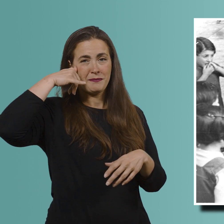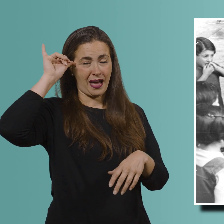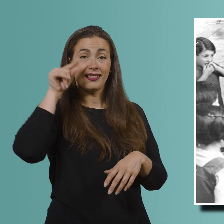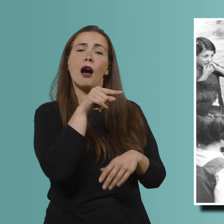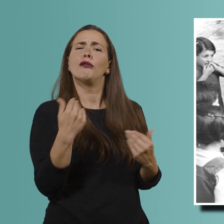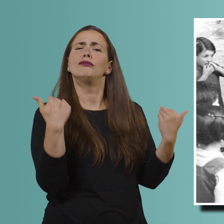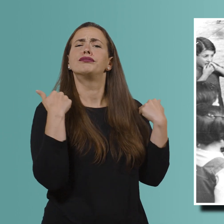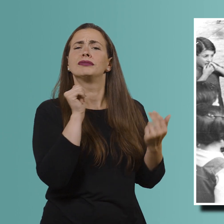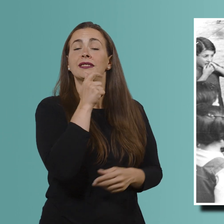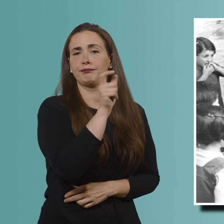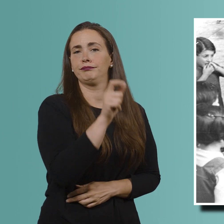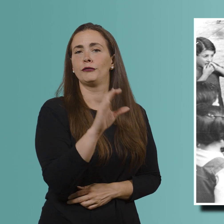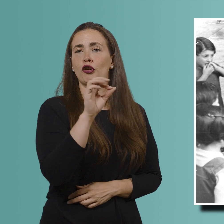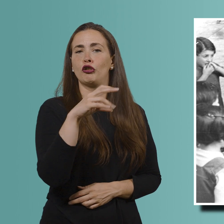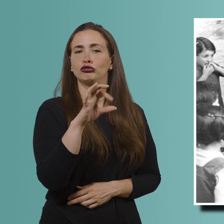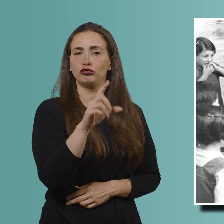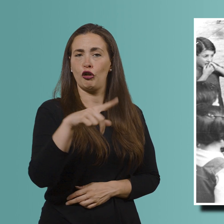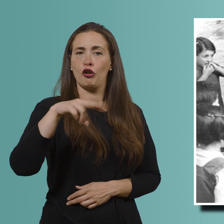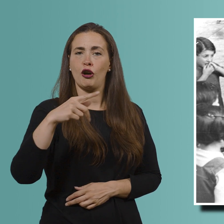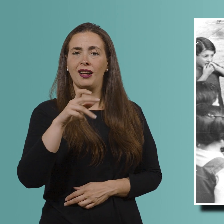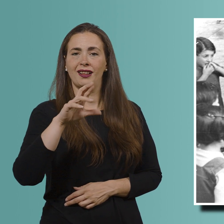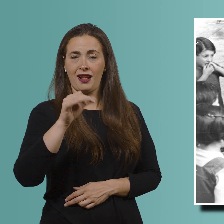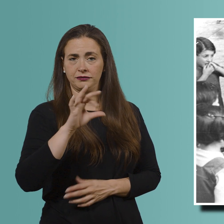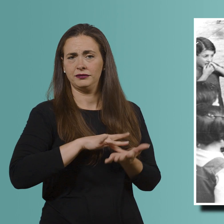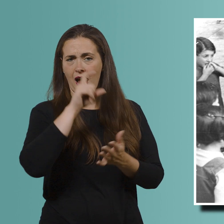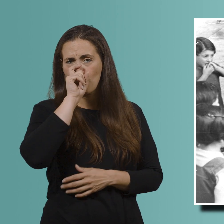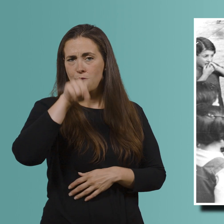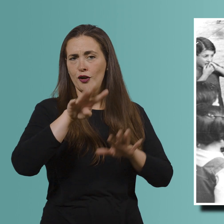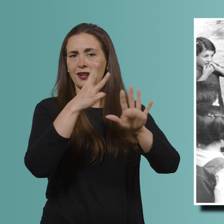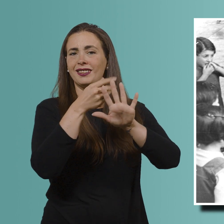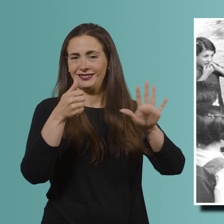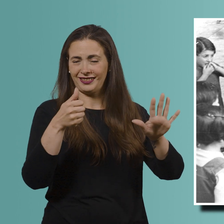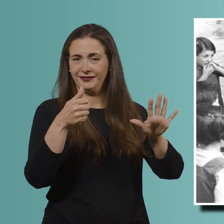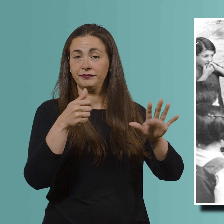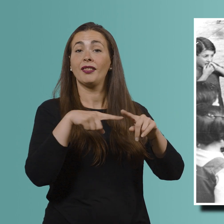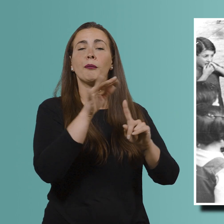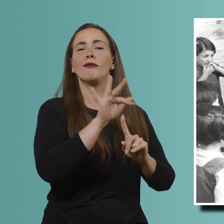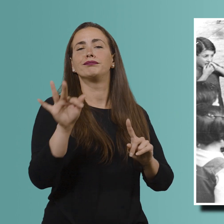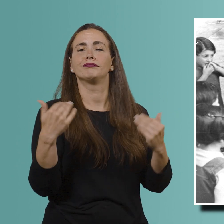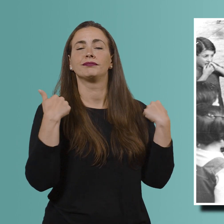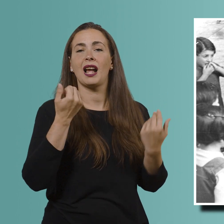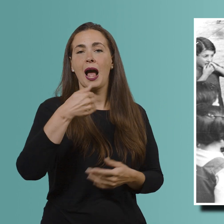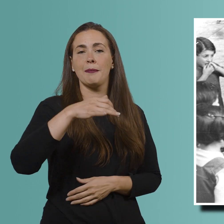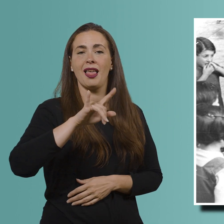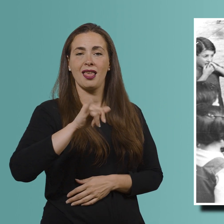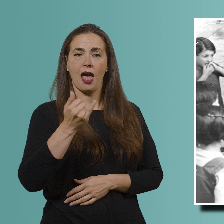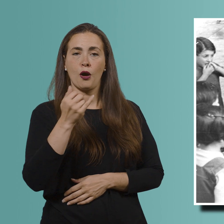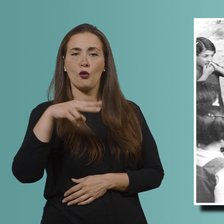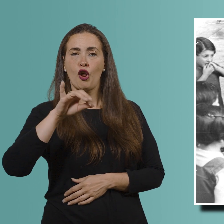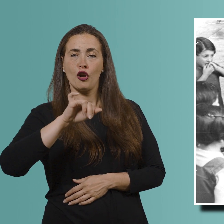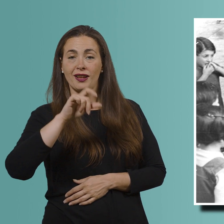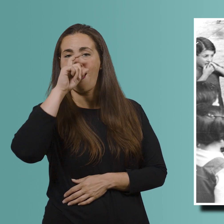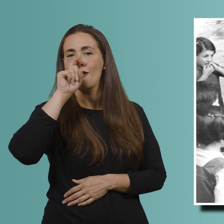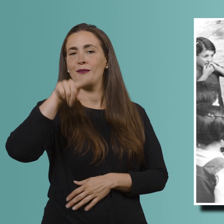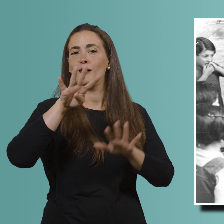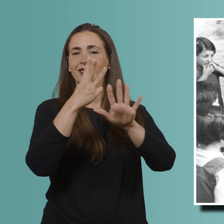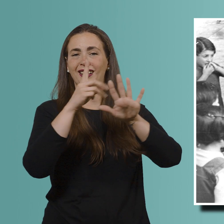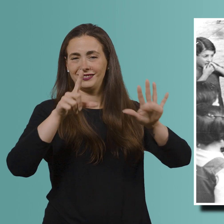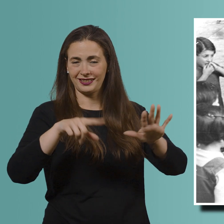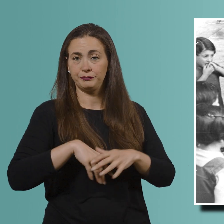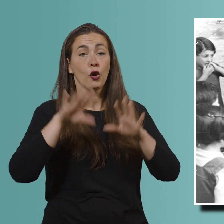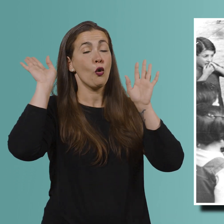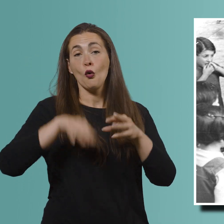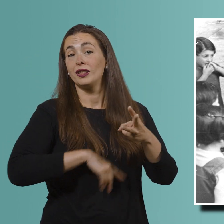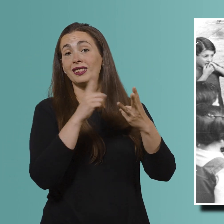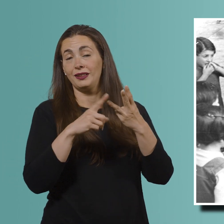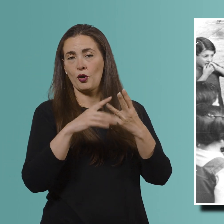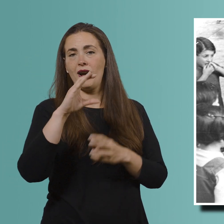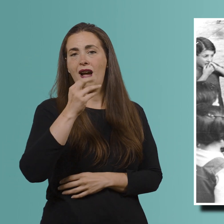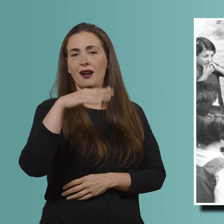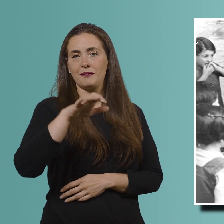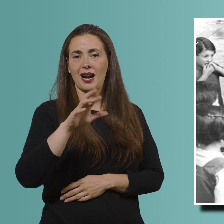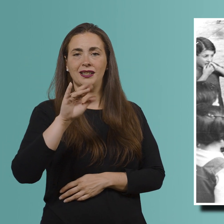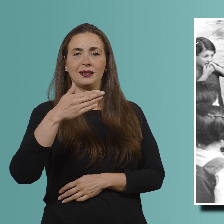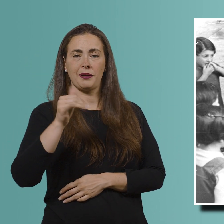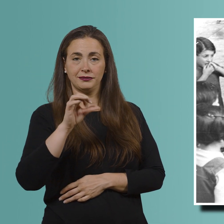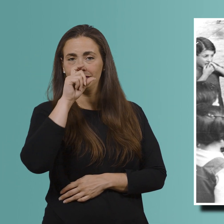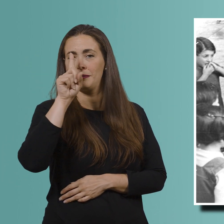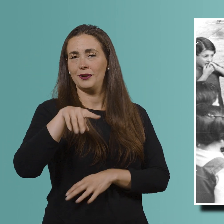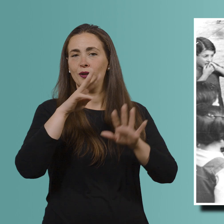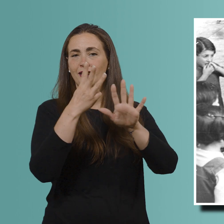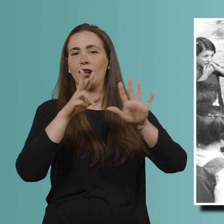liderada per Consol Nogueras (1936), Amèlia Junoy (1937) i Carme Ribas (1938)–